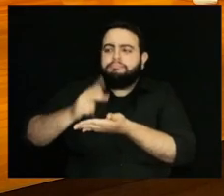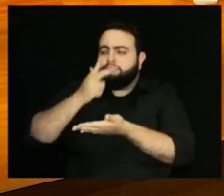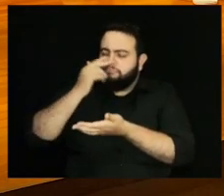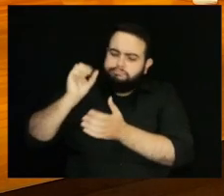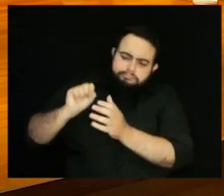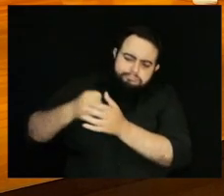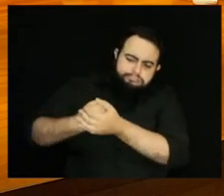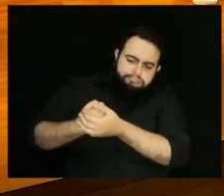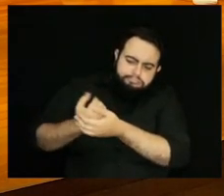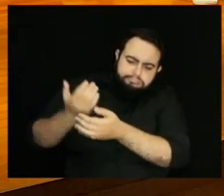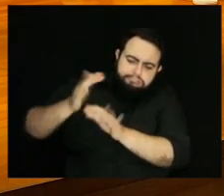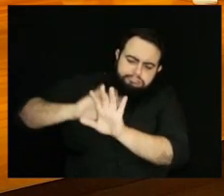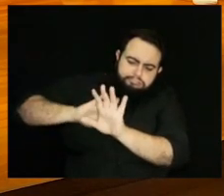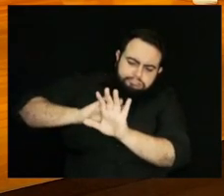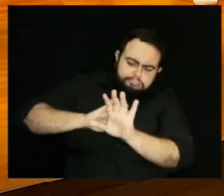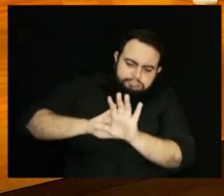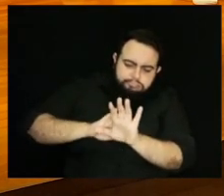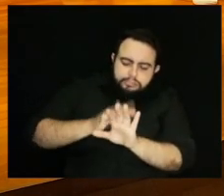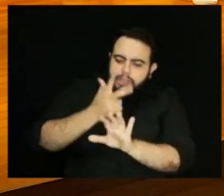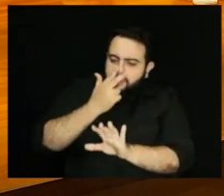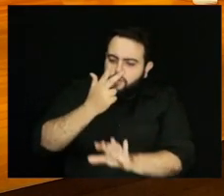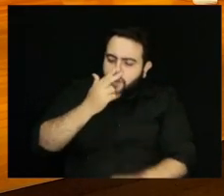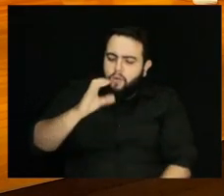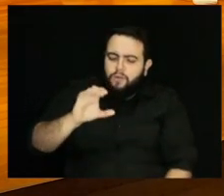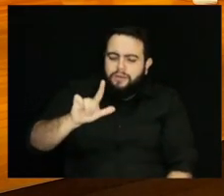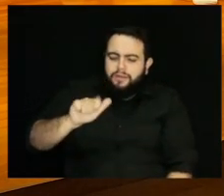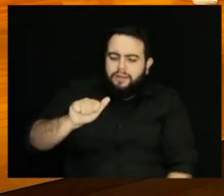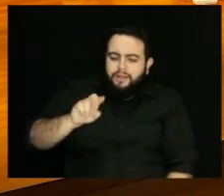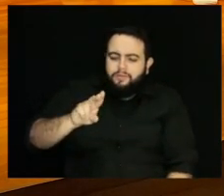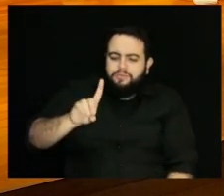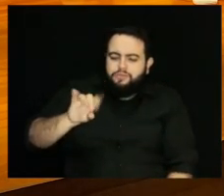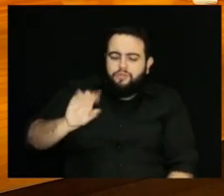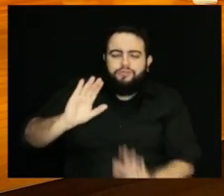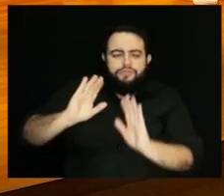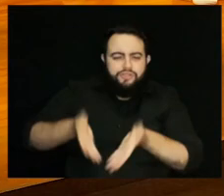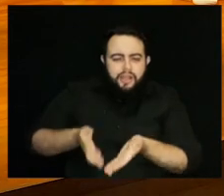atenção, tipo um tal de Milton Nascimento, que já tinha gravado uma música, mas foi estourar quando a Elis